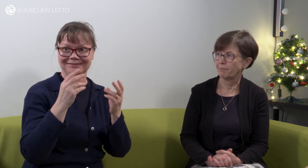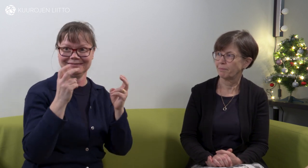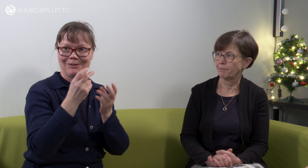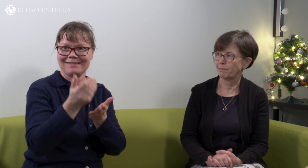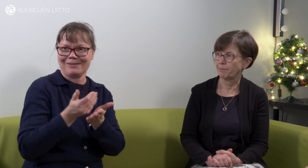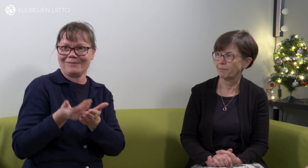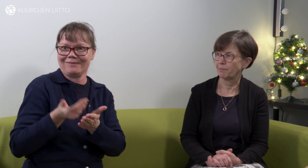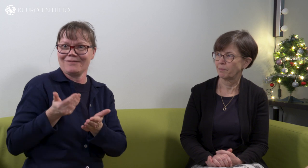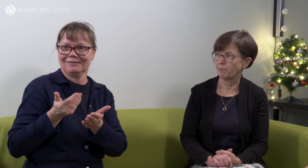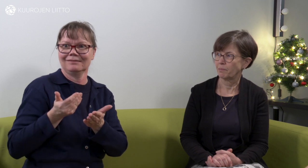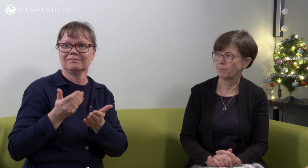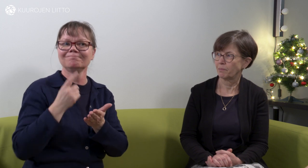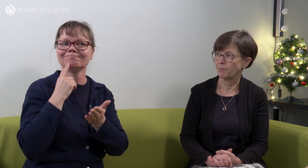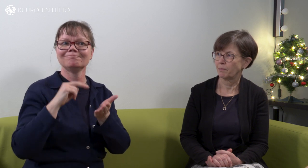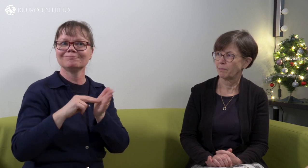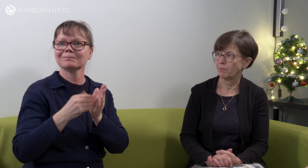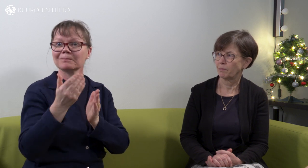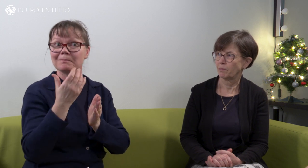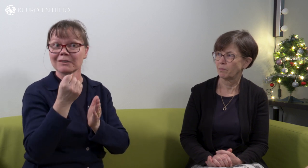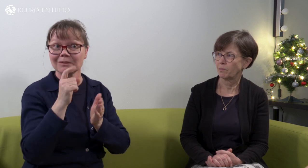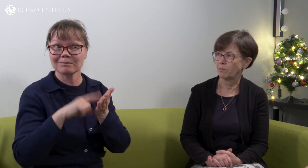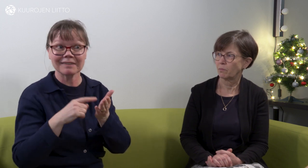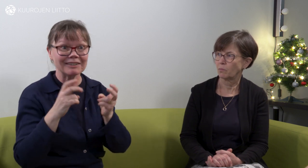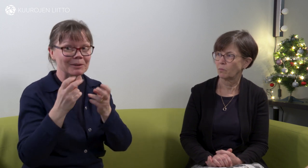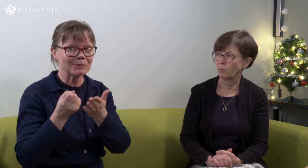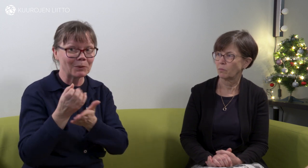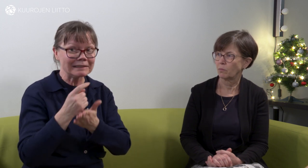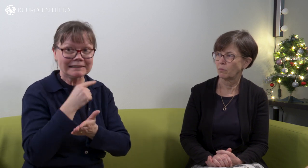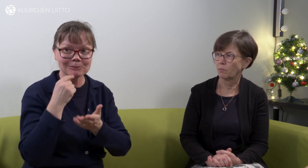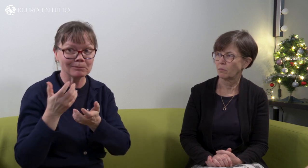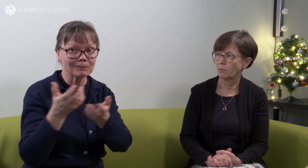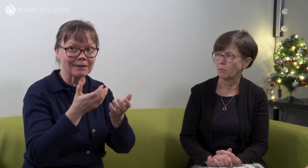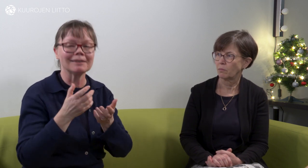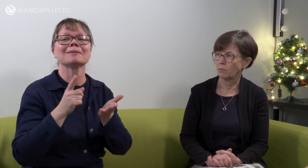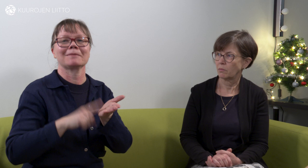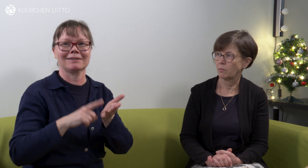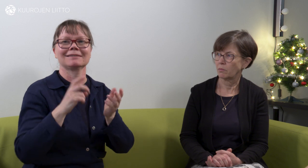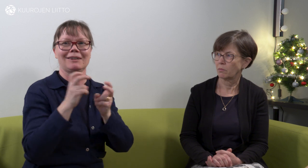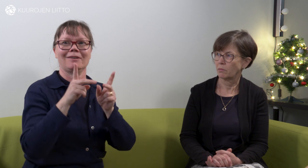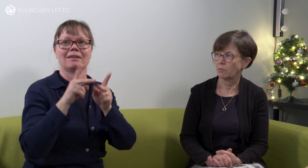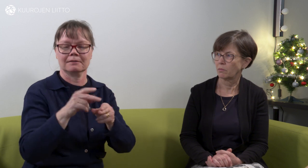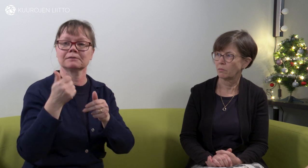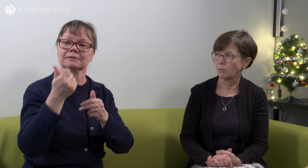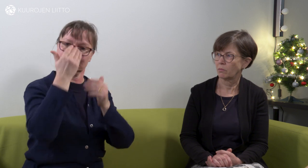Nyt pyritään säästämään sähköä, eli jos siitä tulee kova pula, - voidaan sähkönjakelua joutua rajoittamaan sen riittävyyden varmistamiseksi.